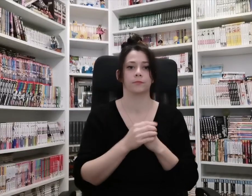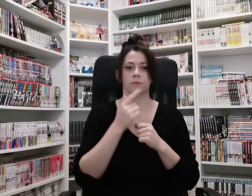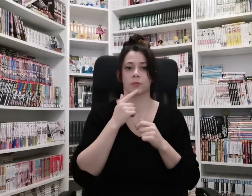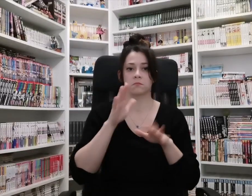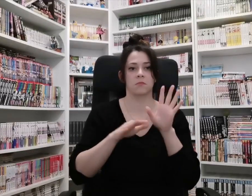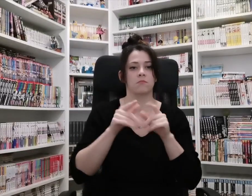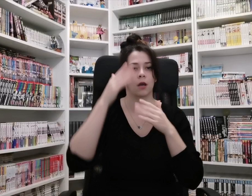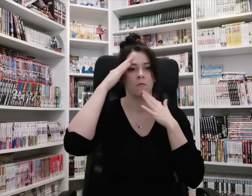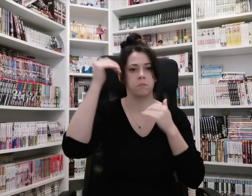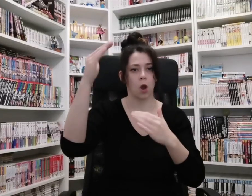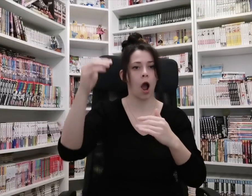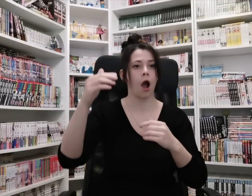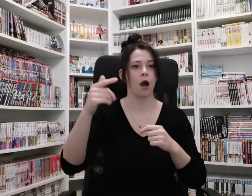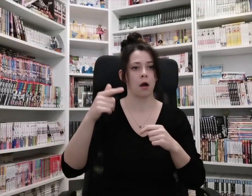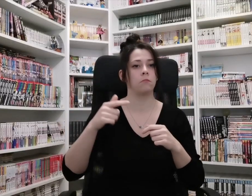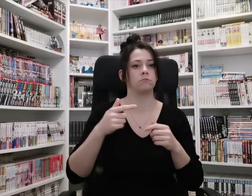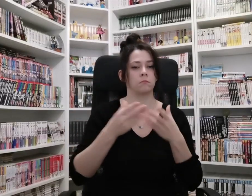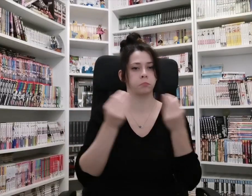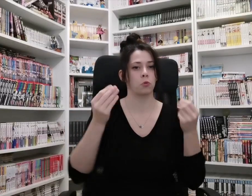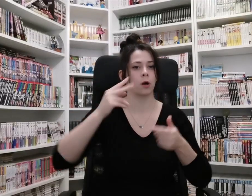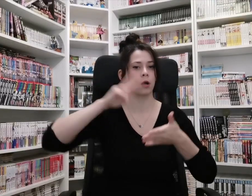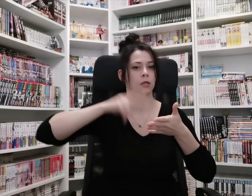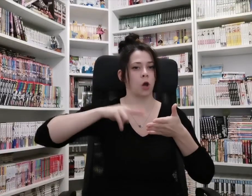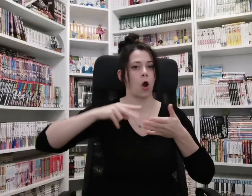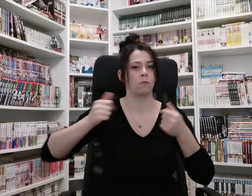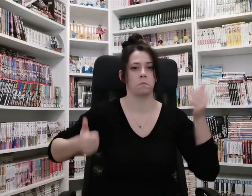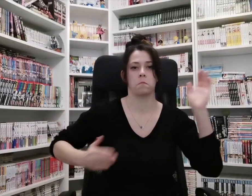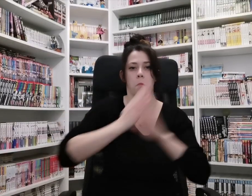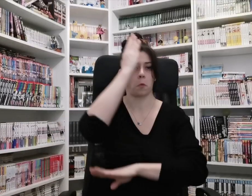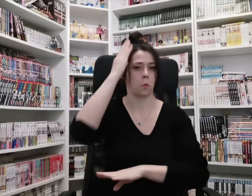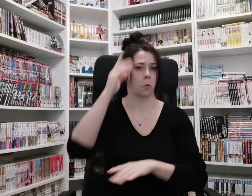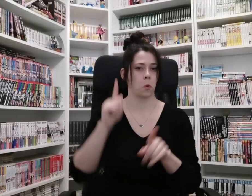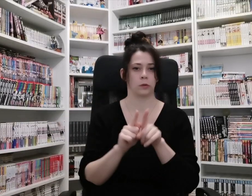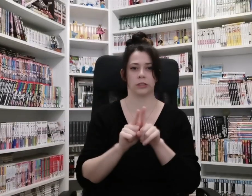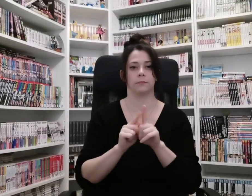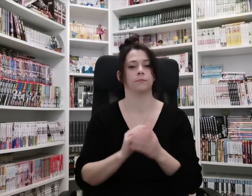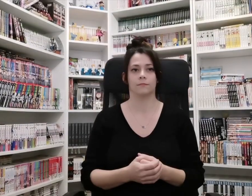Les espoirs des lecteurs étaient très hauts.